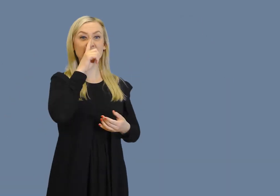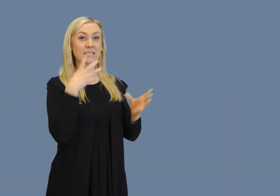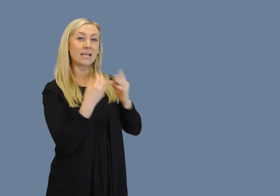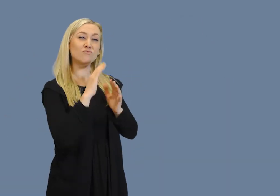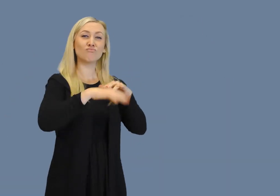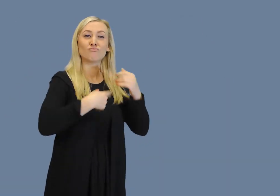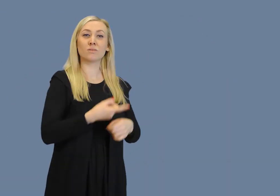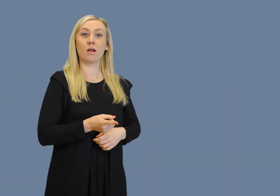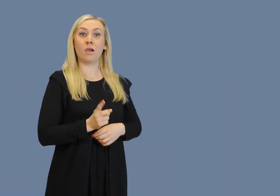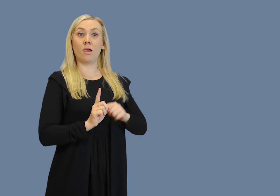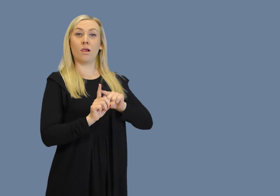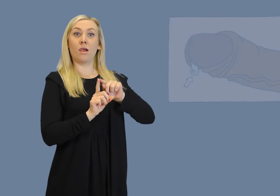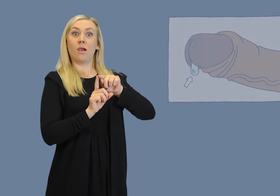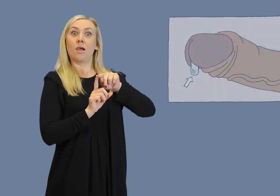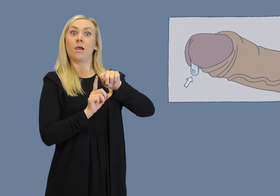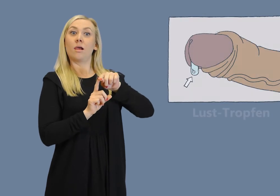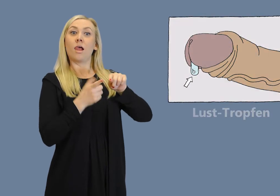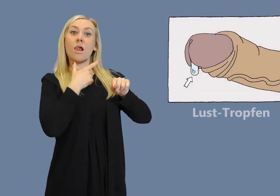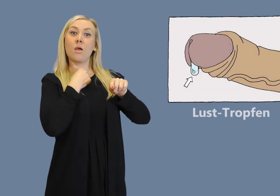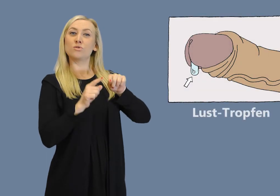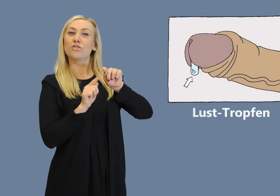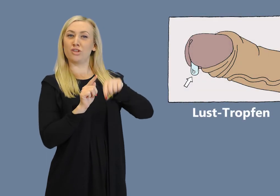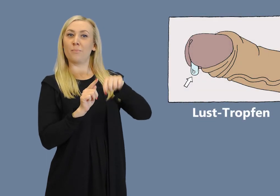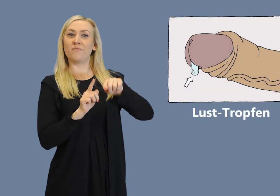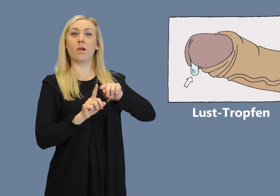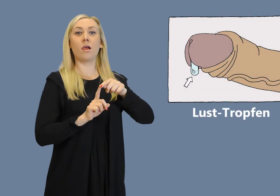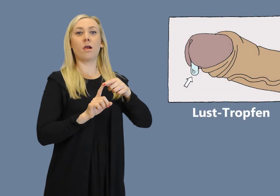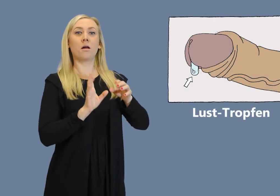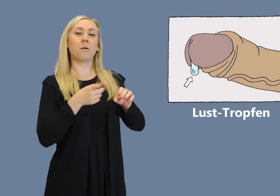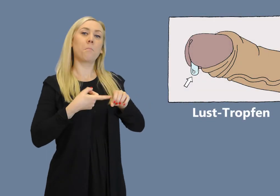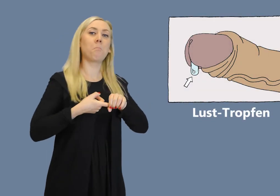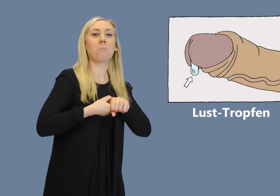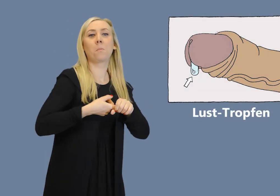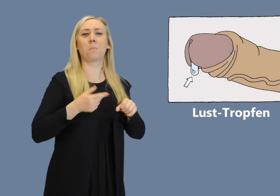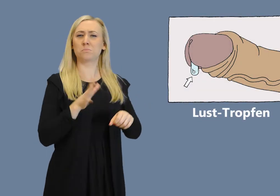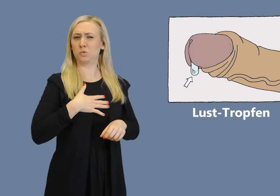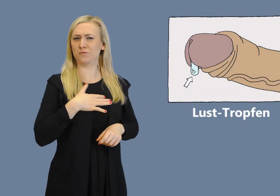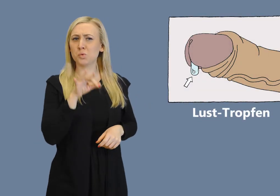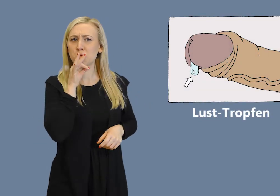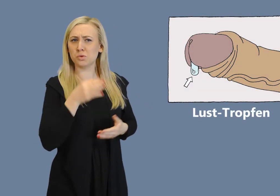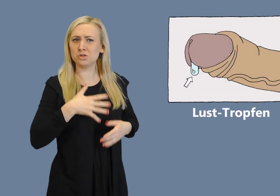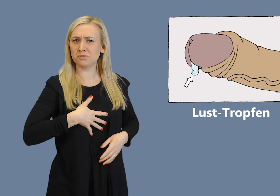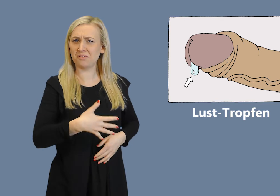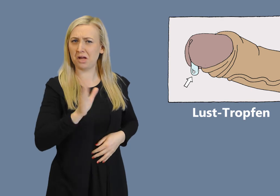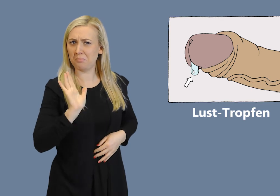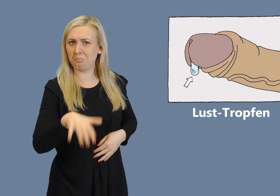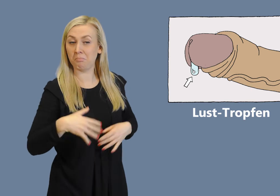Durch den Lust-Tropfen kann man doch nicht schwanger werden.